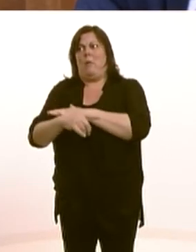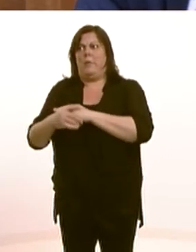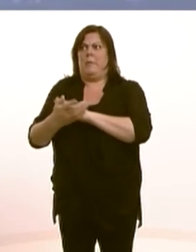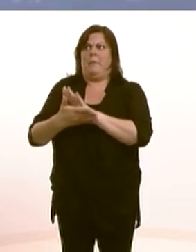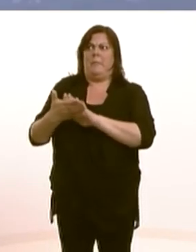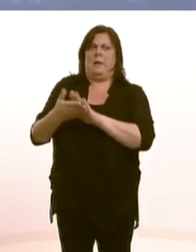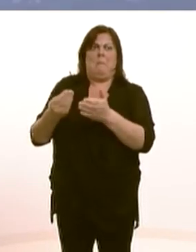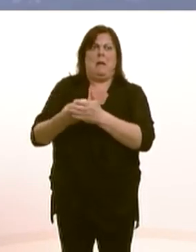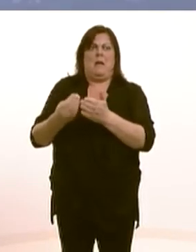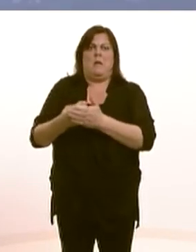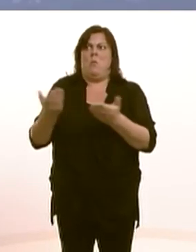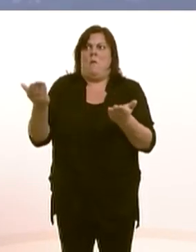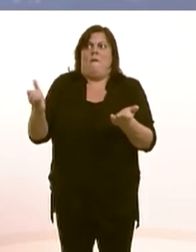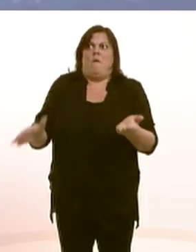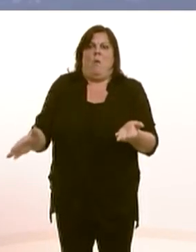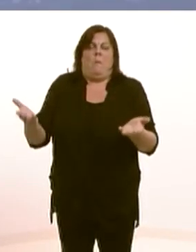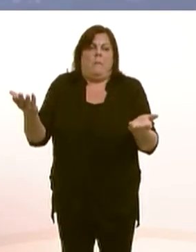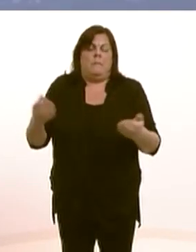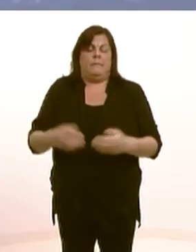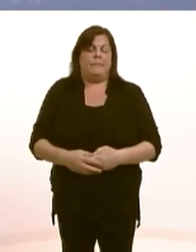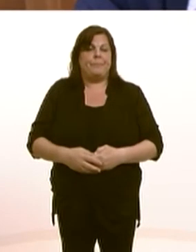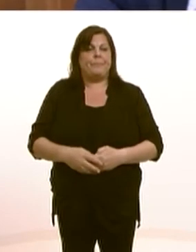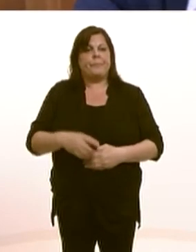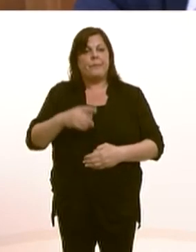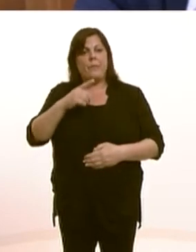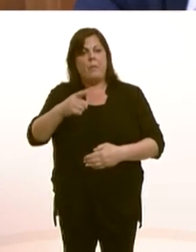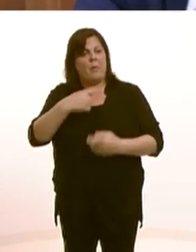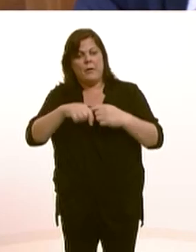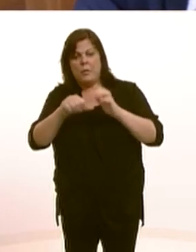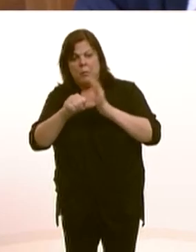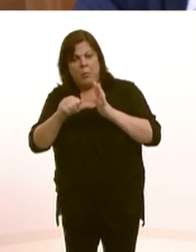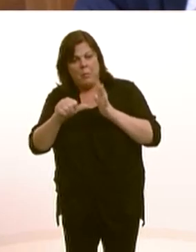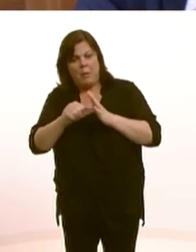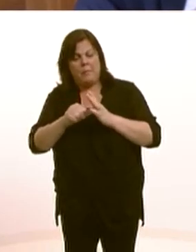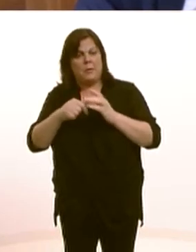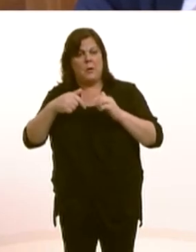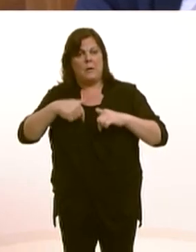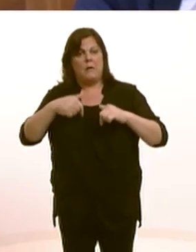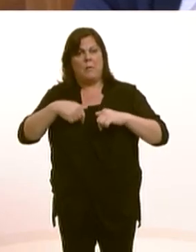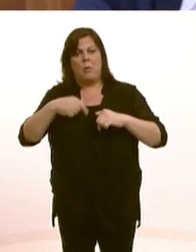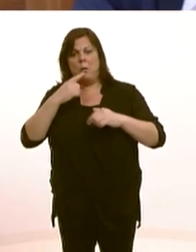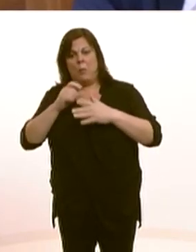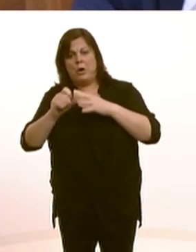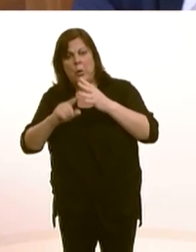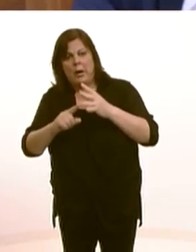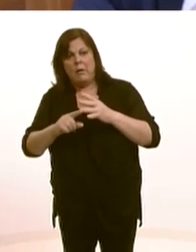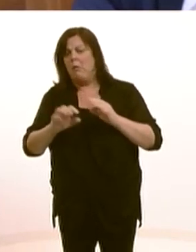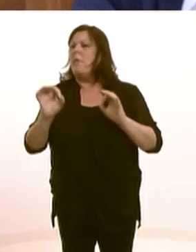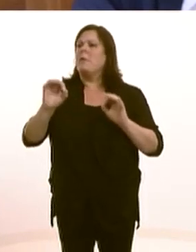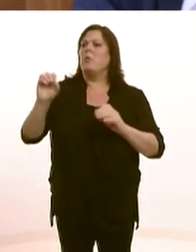So, thereís no difficulty with the approach that we have taken. No country, nor indeed the European Union, has ever said that they have difficulty with